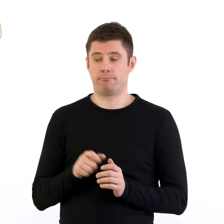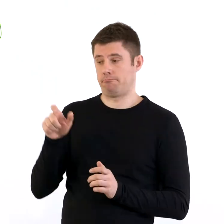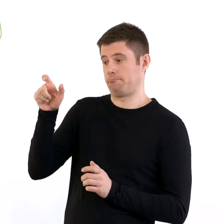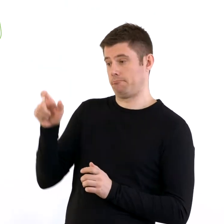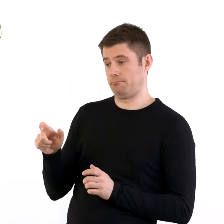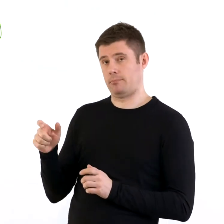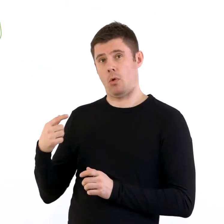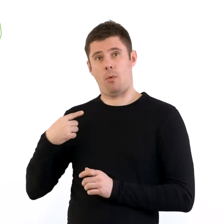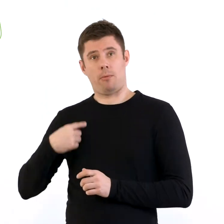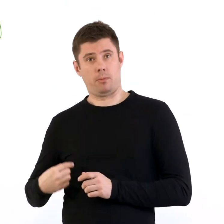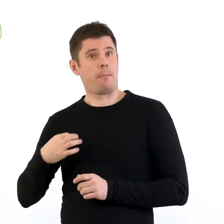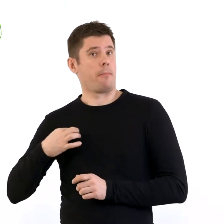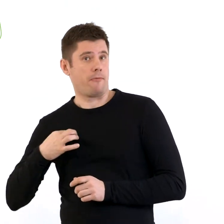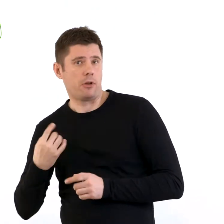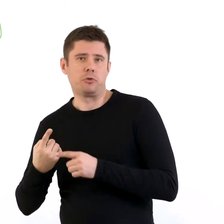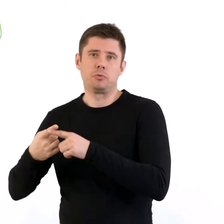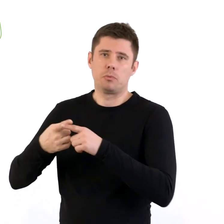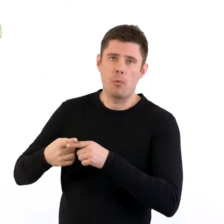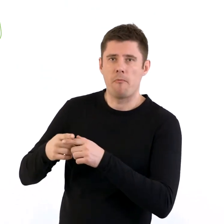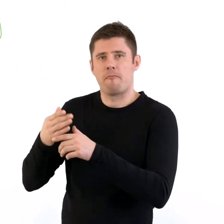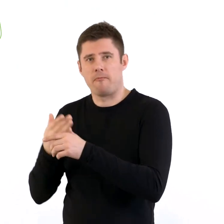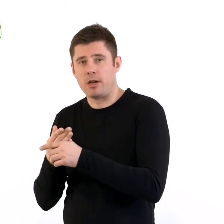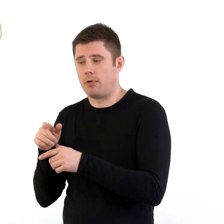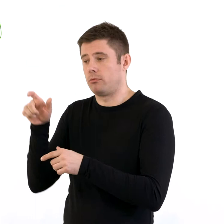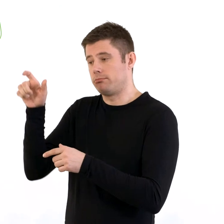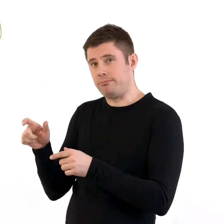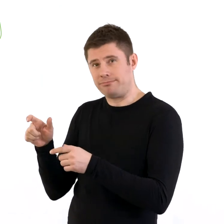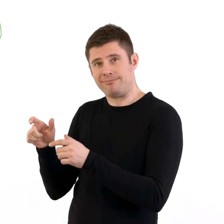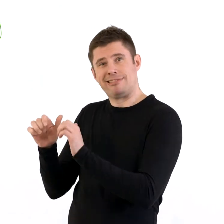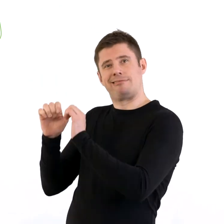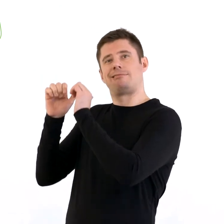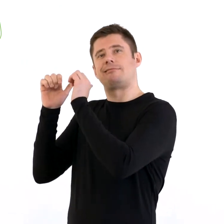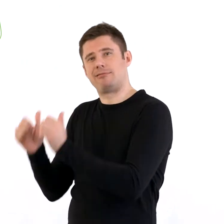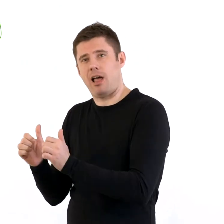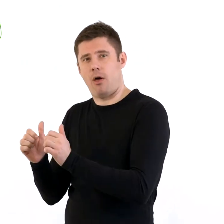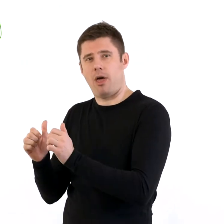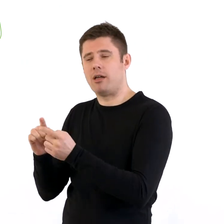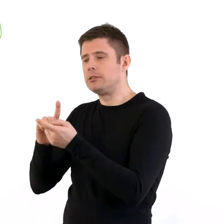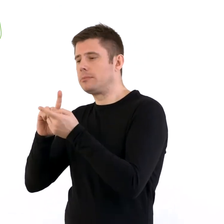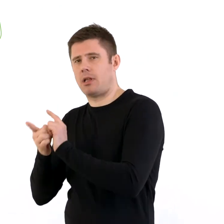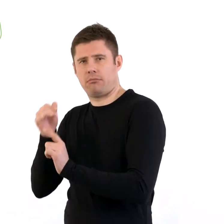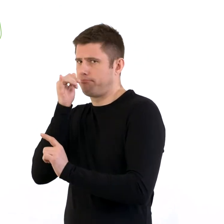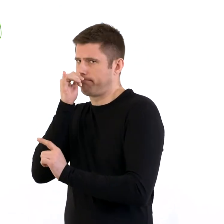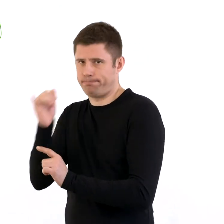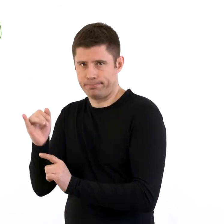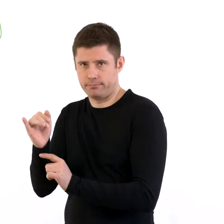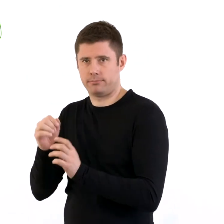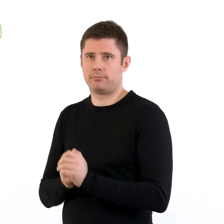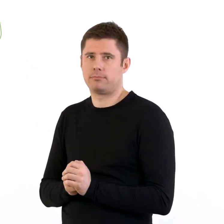Fundatorem jest się dożywotnio i nie można tego zmienić.